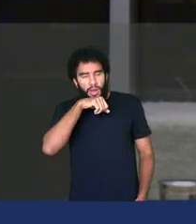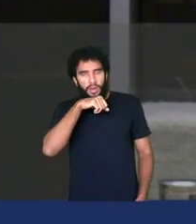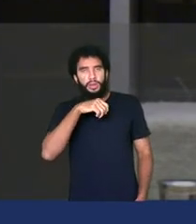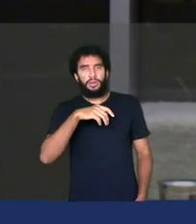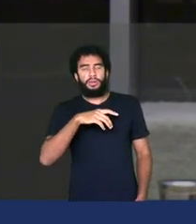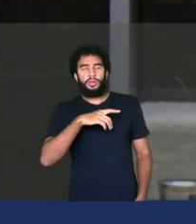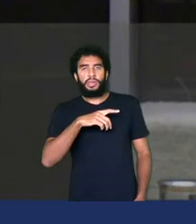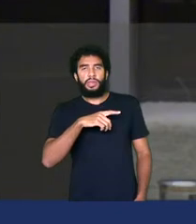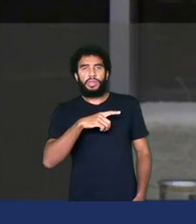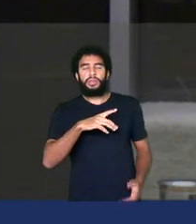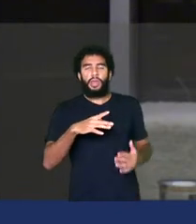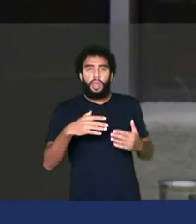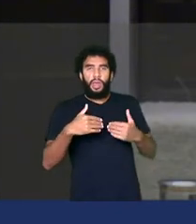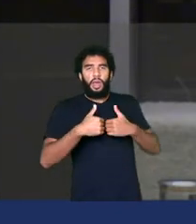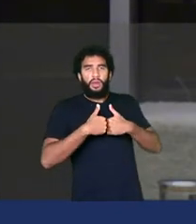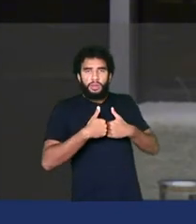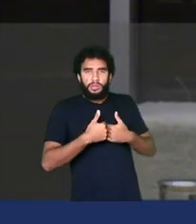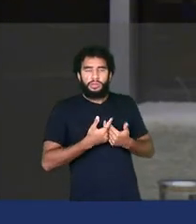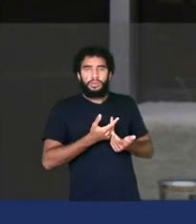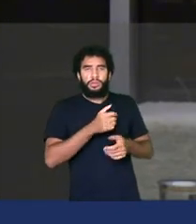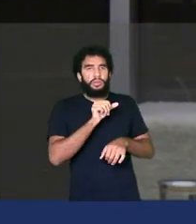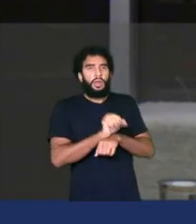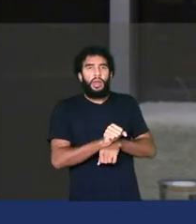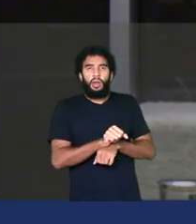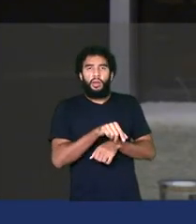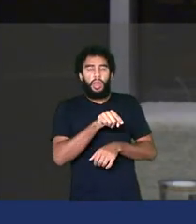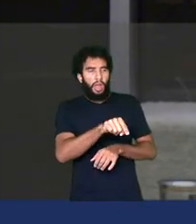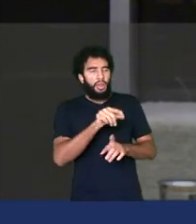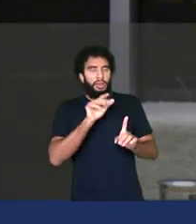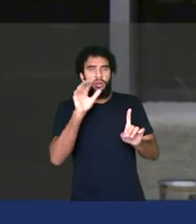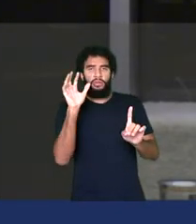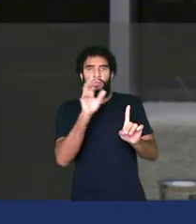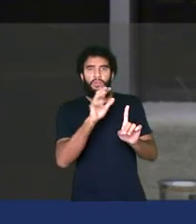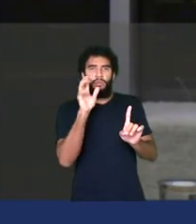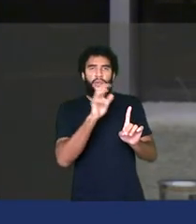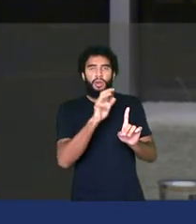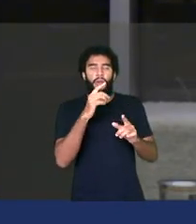DE FILHOS COM TRANSTORNO DO AUTISMO QUE ESTÃO ATINGIDOS NOS SEUS PROCEDIMENTOS POR